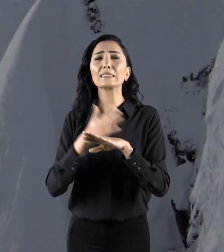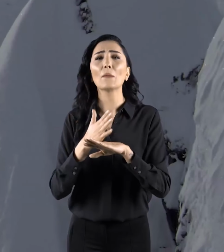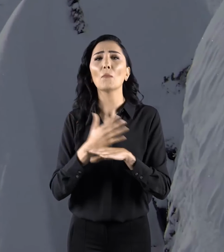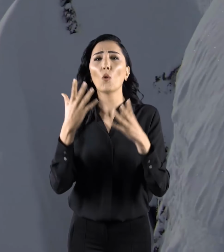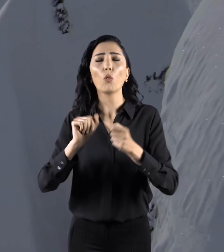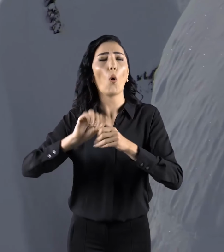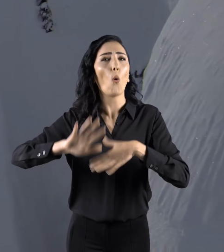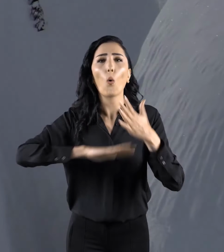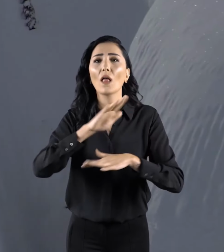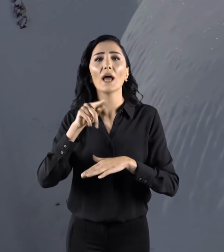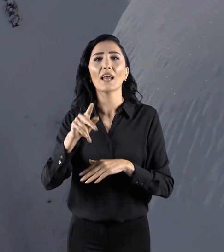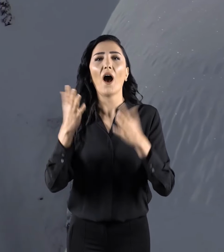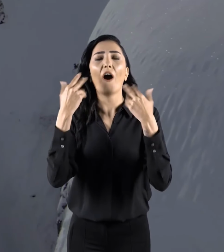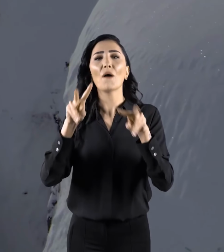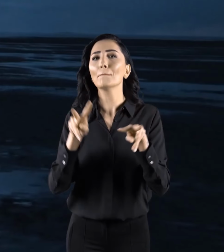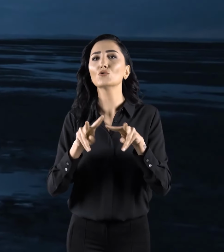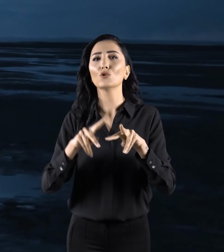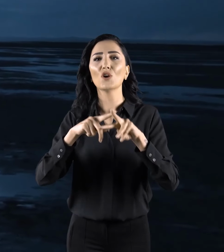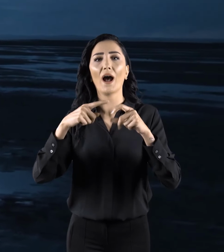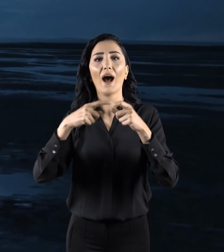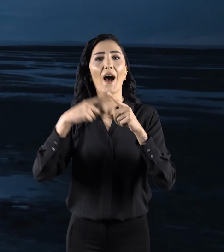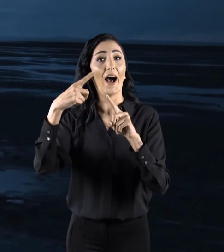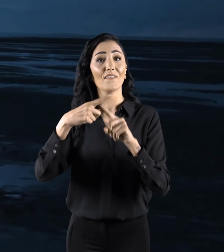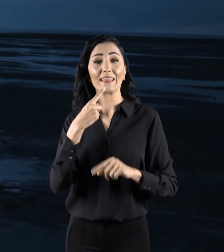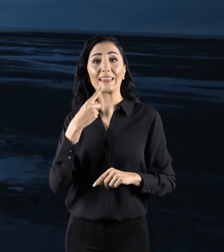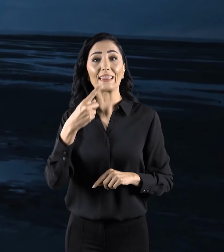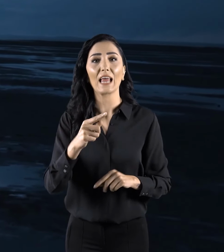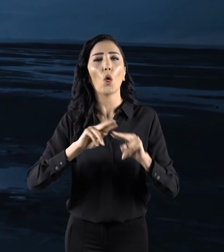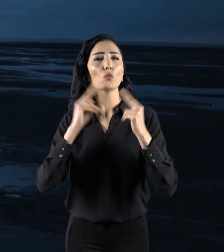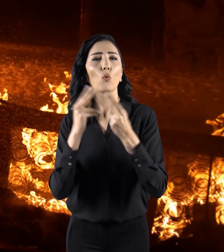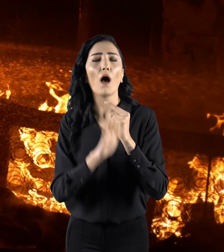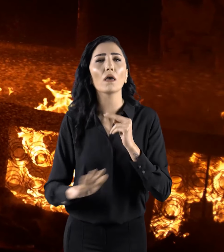Hava şartları nedeniyle gerçekleşen afetlere, meteorolojik afetler denir.